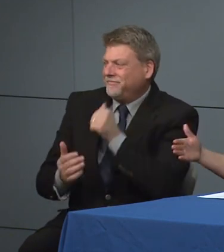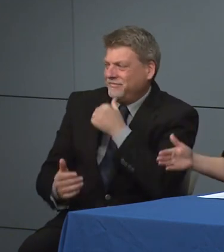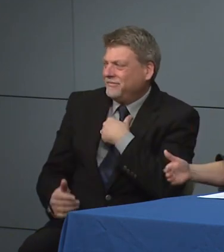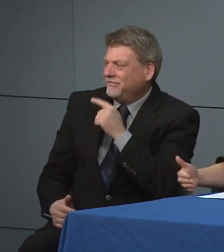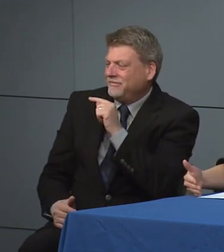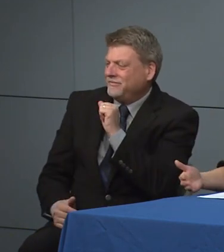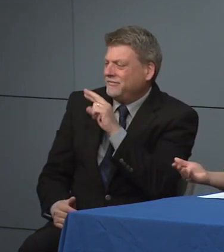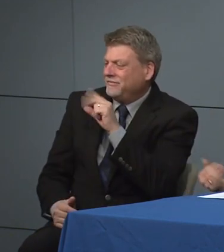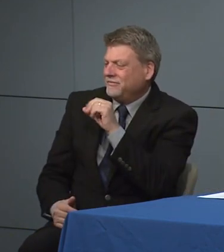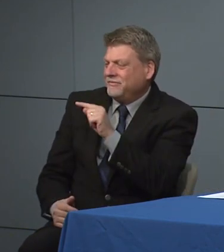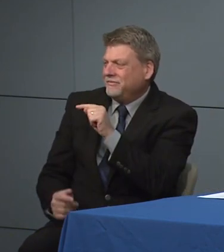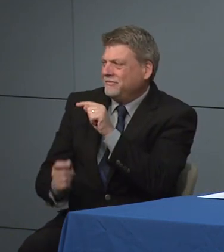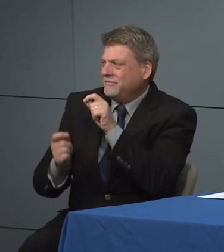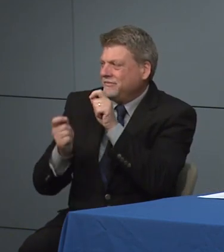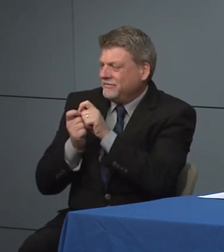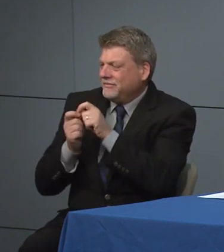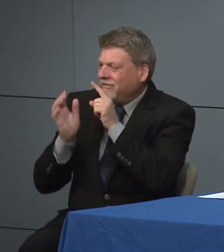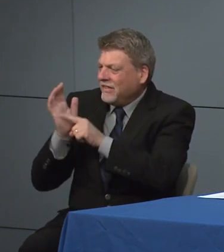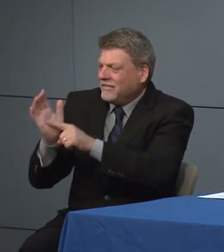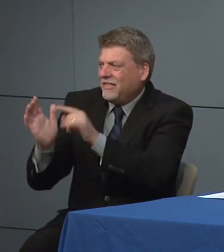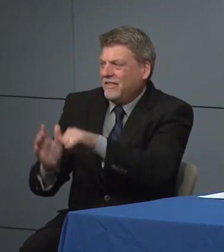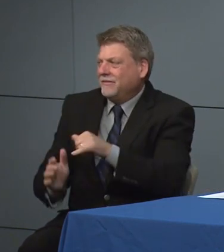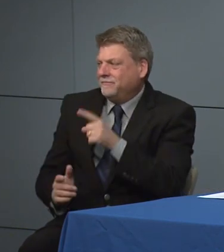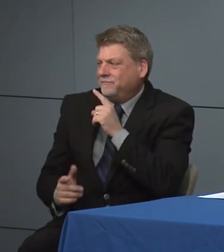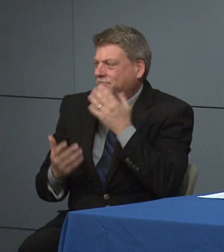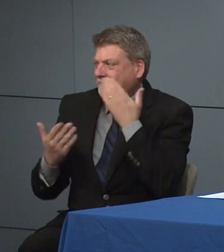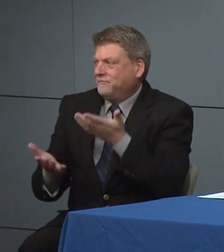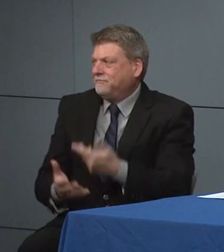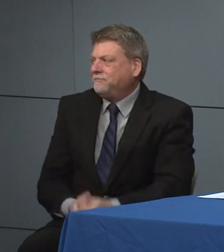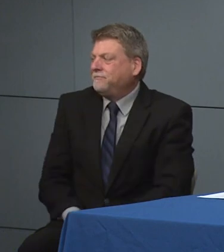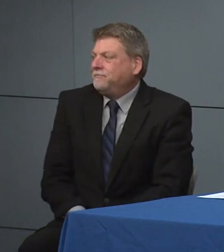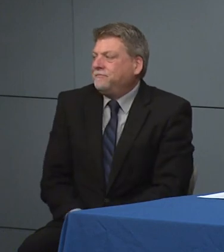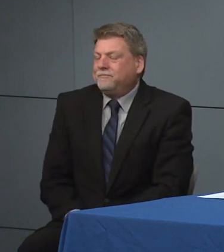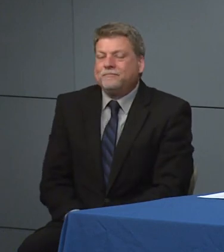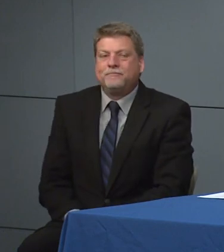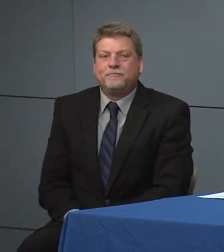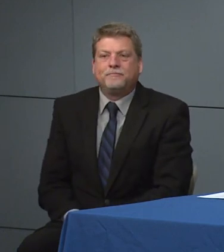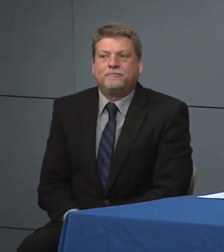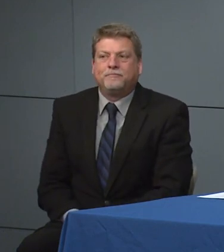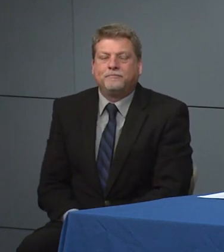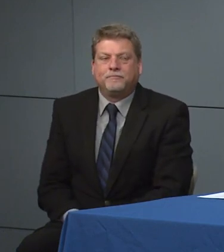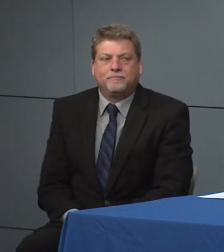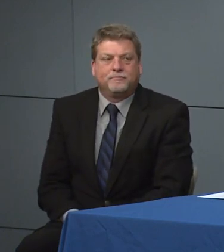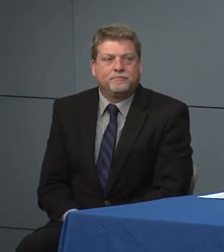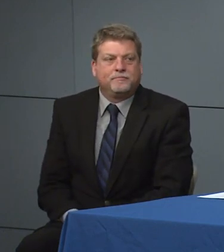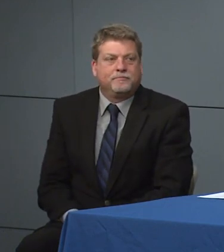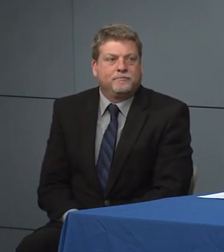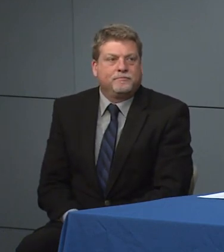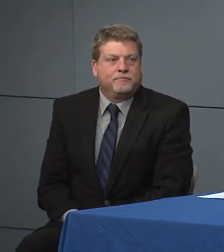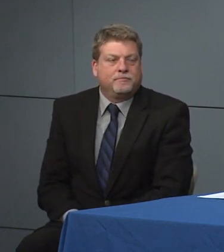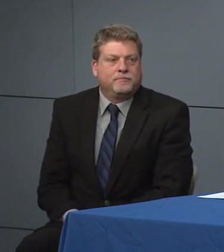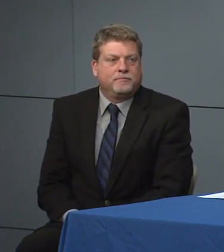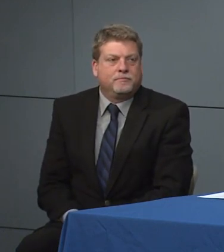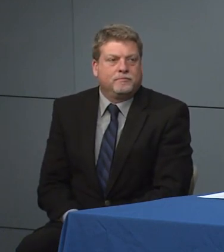nuevamente no no no tengo los detalles de y de esa situación.